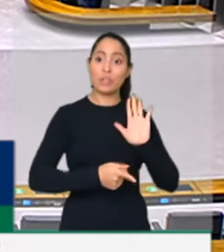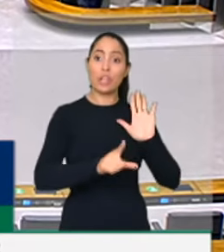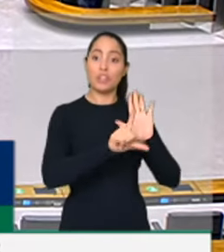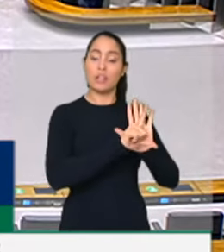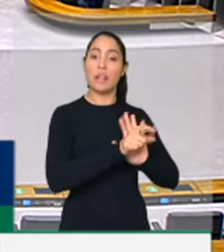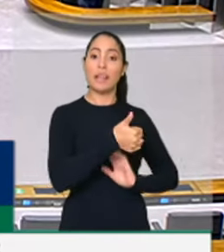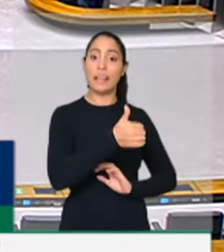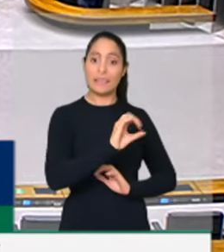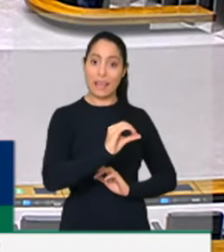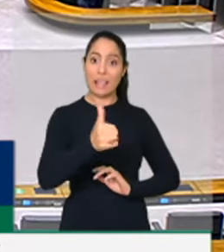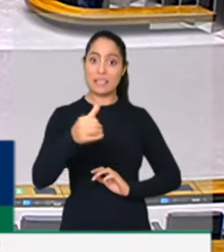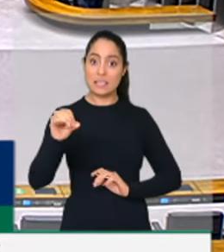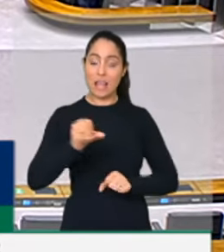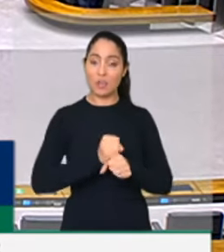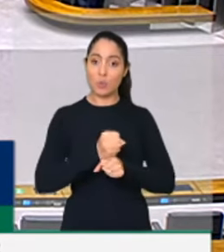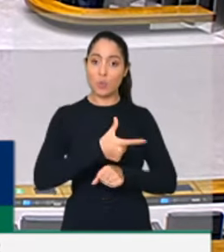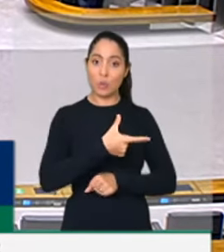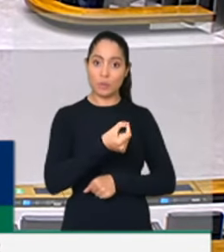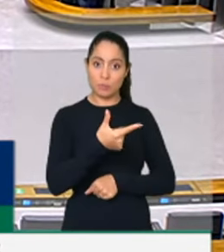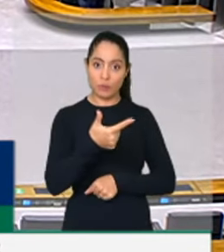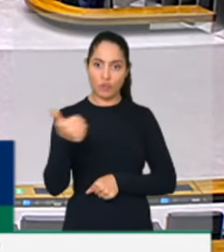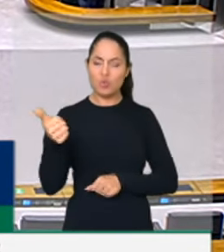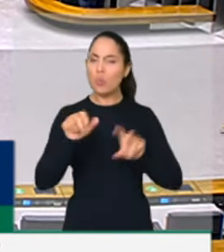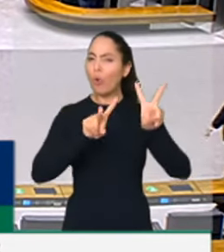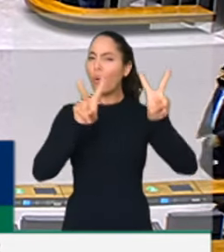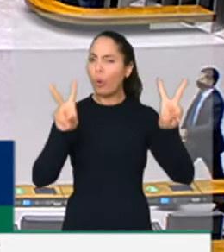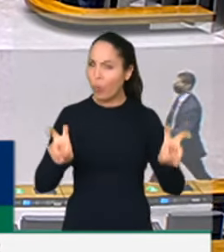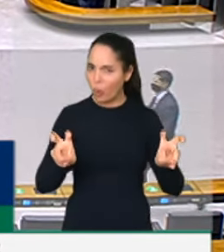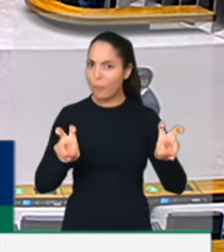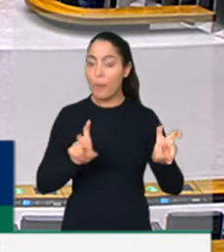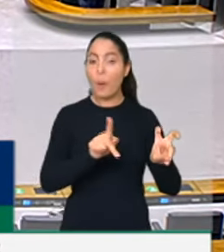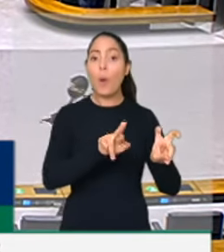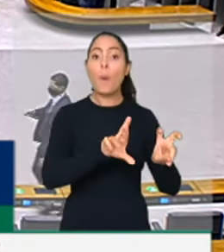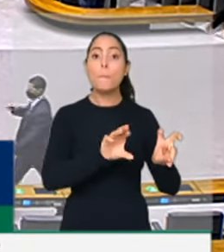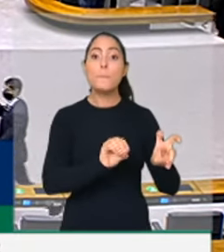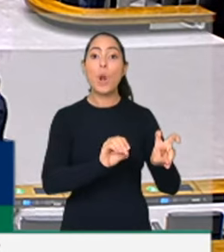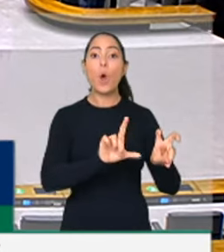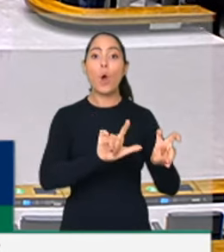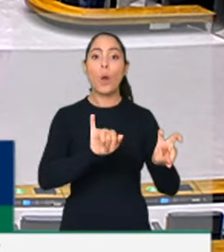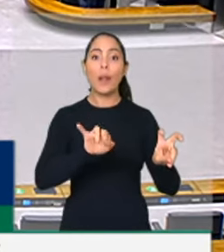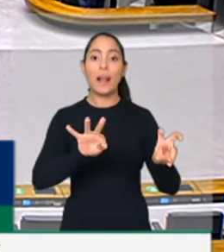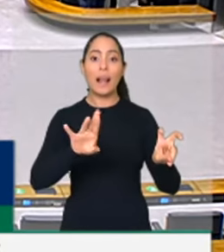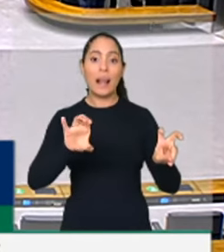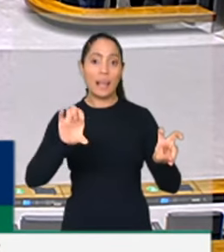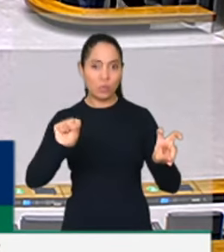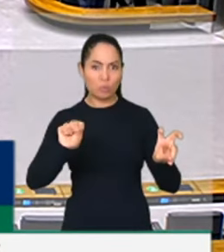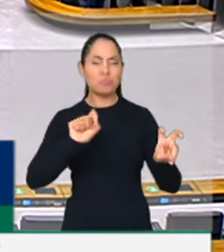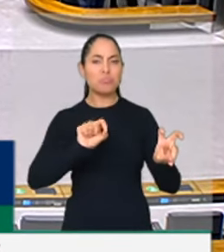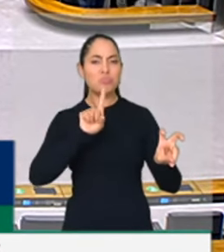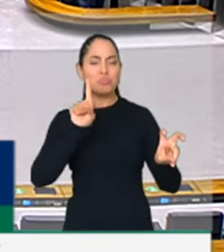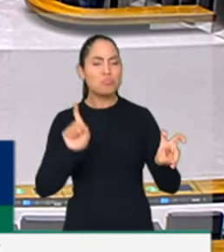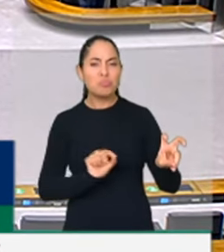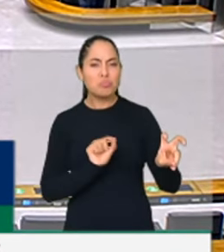DURAR A PANDEMIA, QUE INCENTIVA.... PESSOAS FÍSICAS E JURÍDICAS NO CASO A COMPRAREM LEITOS COM RECURSOS PRÓPRIOS E, NESSE CASO, ELES VÃO PODER TER ABATIMENTO DOS